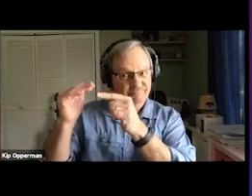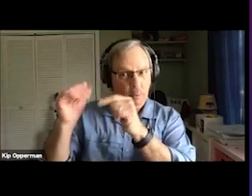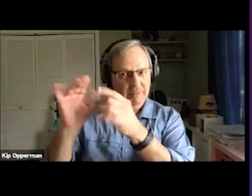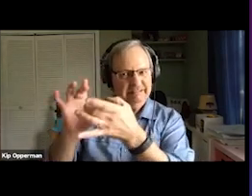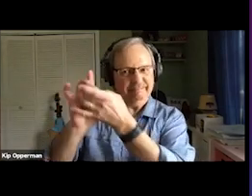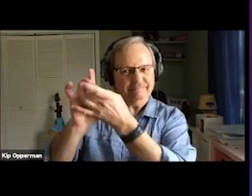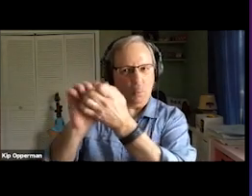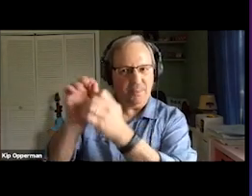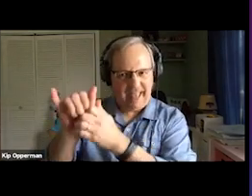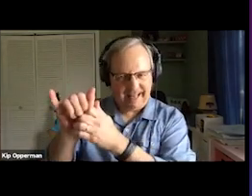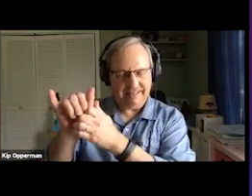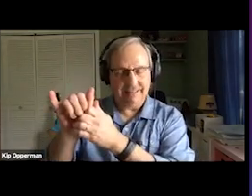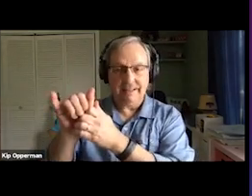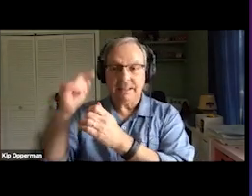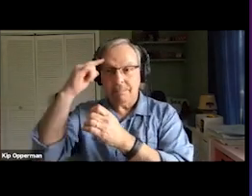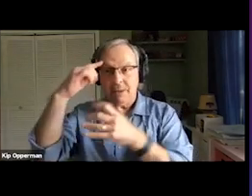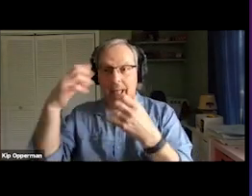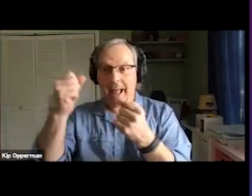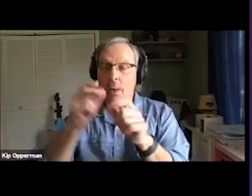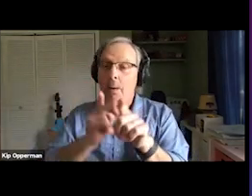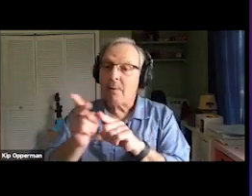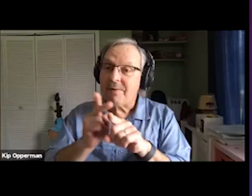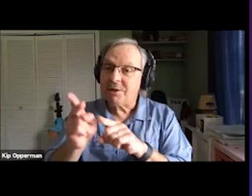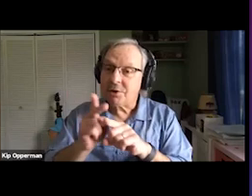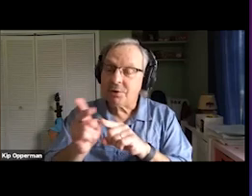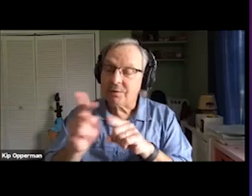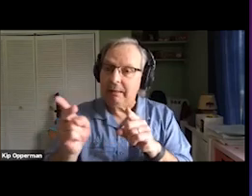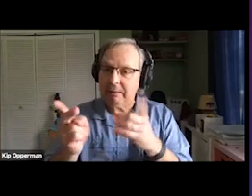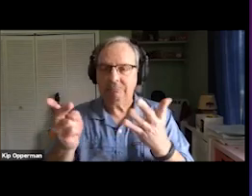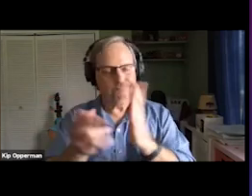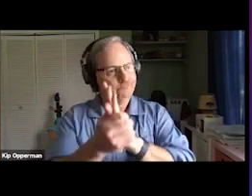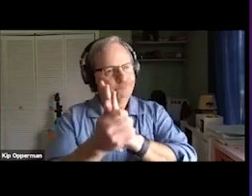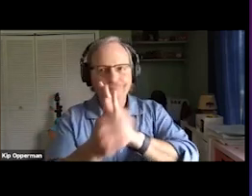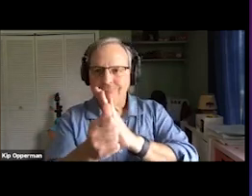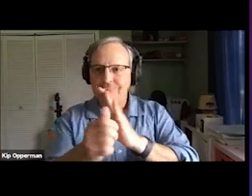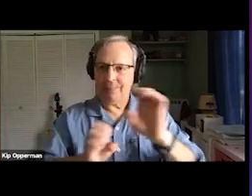y como profesionales de la salud mental y los llamados expertos en el mundo emocional, creo que hemos sido líderes,